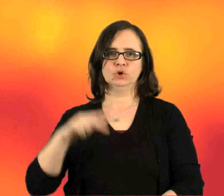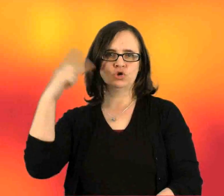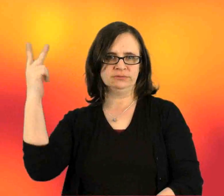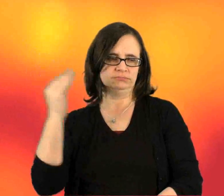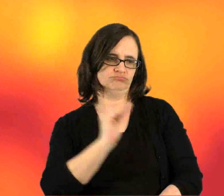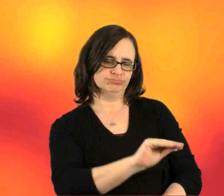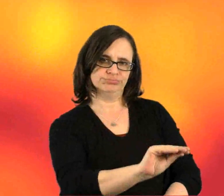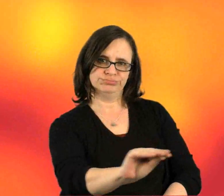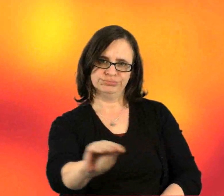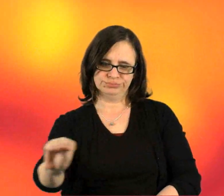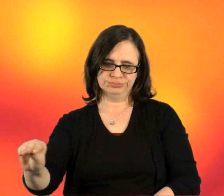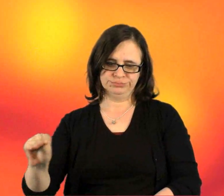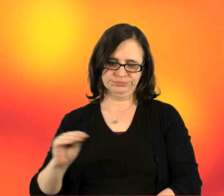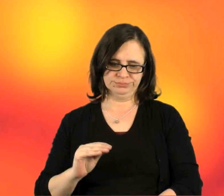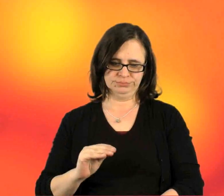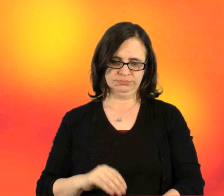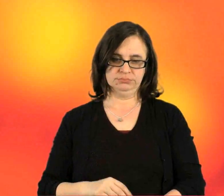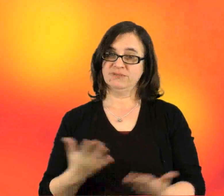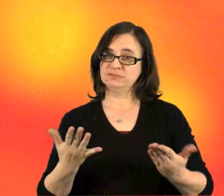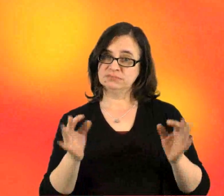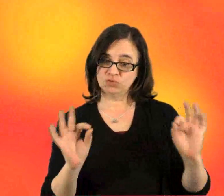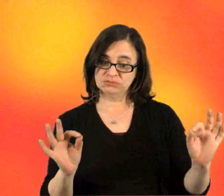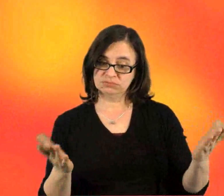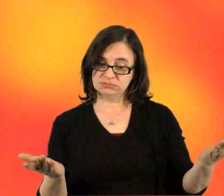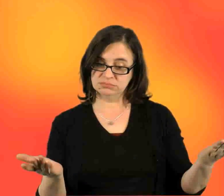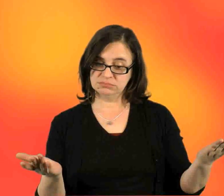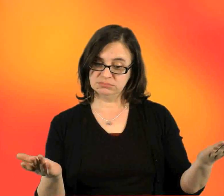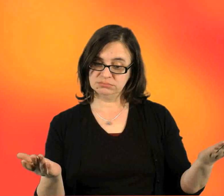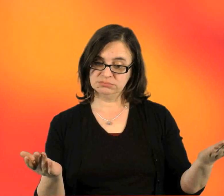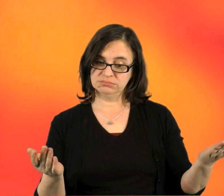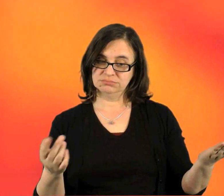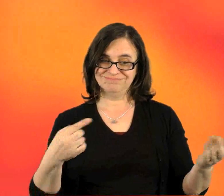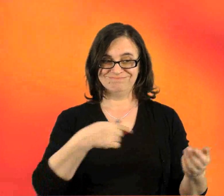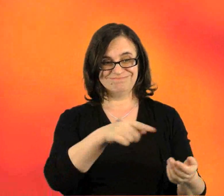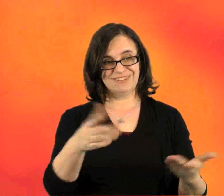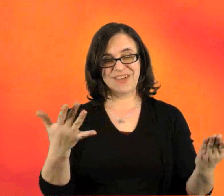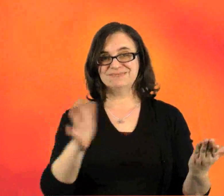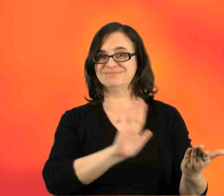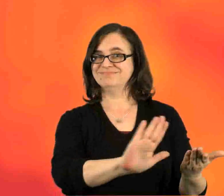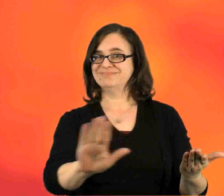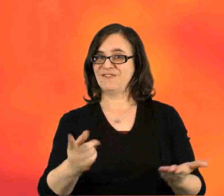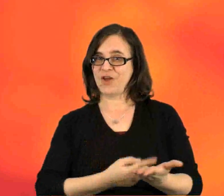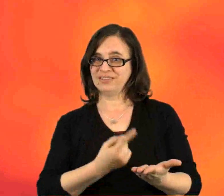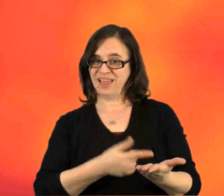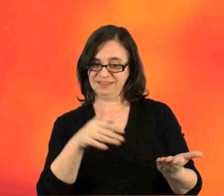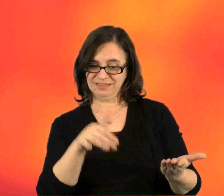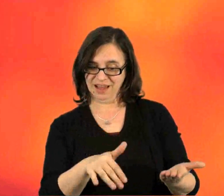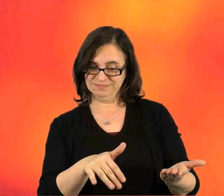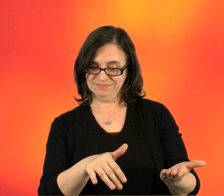Gott sagt den Menschen Was ist gut Was fordert Gott